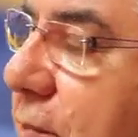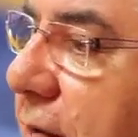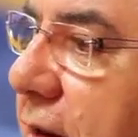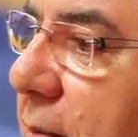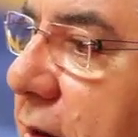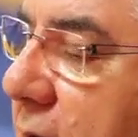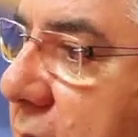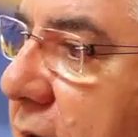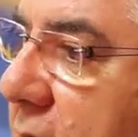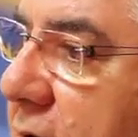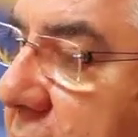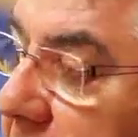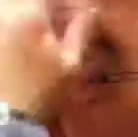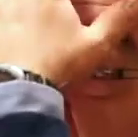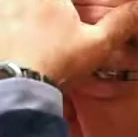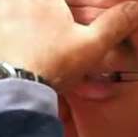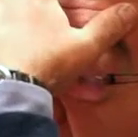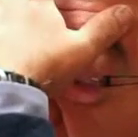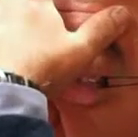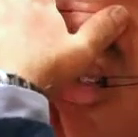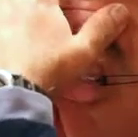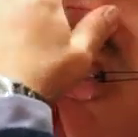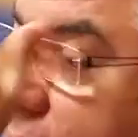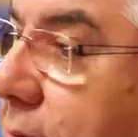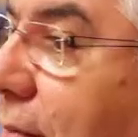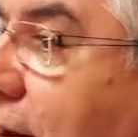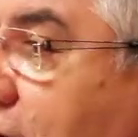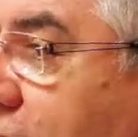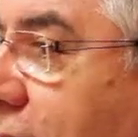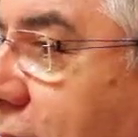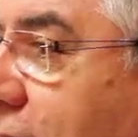que lo que decías es interesante. No sé si en ese sentido